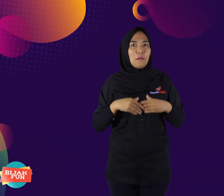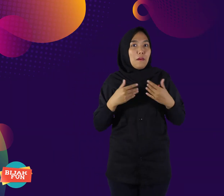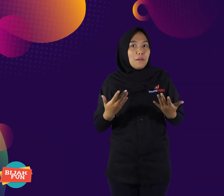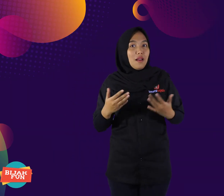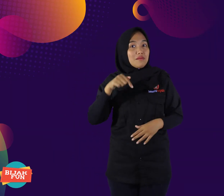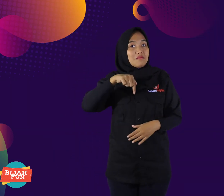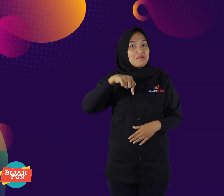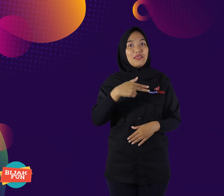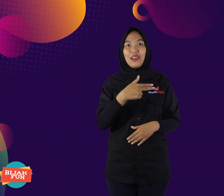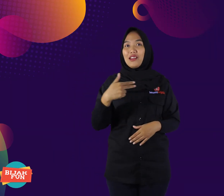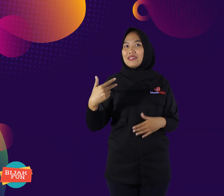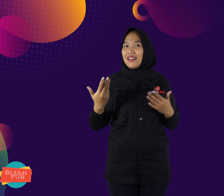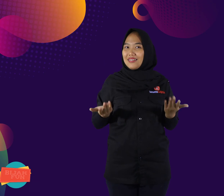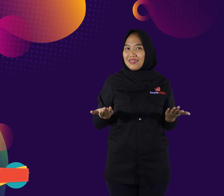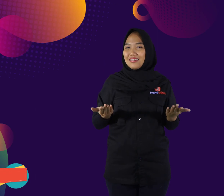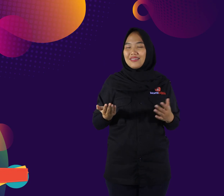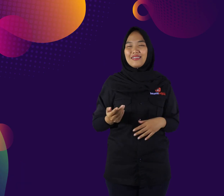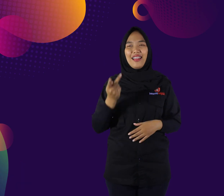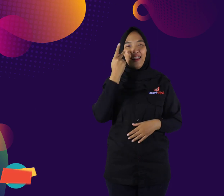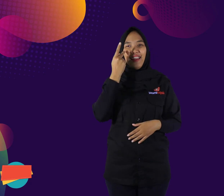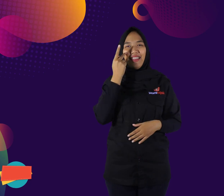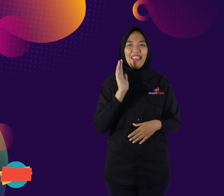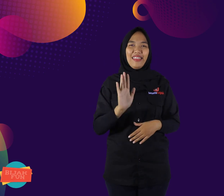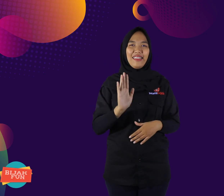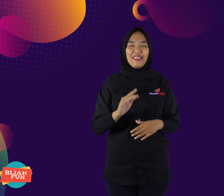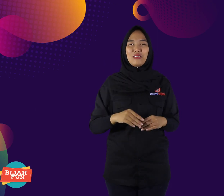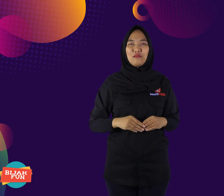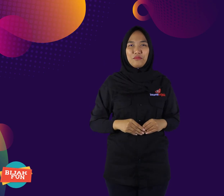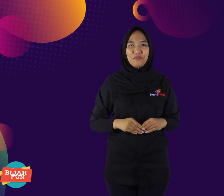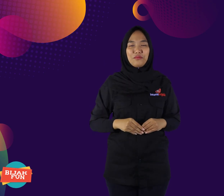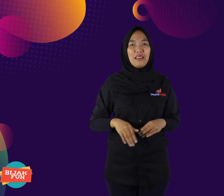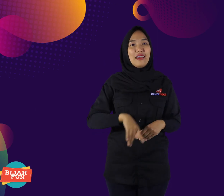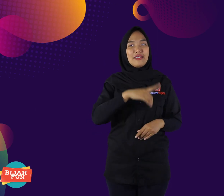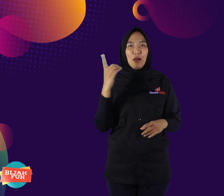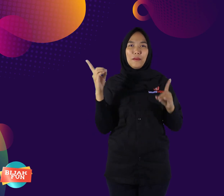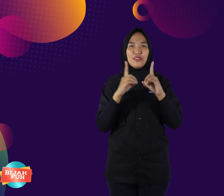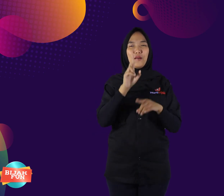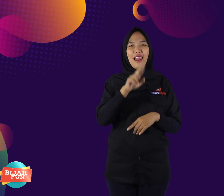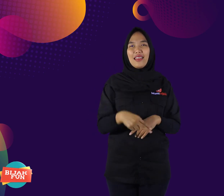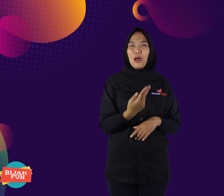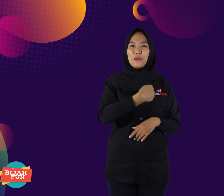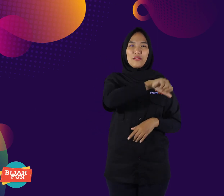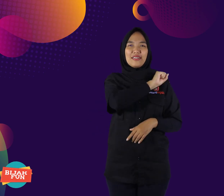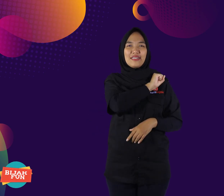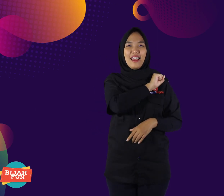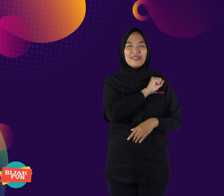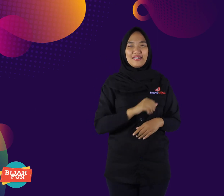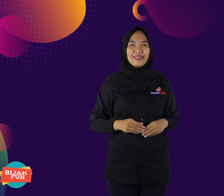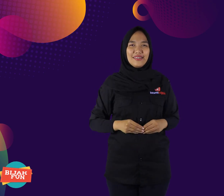Bagaimana dengan Indonesia? Lihat nanti saja Sampai jumpa lagi di KamiBijak.